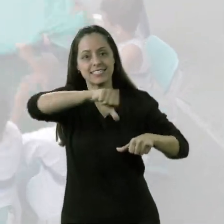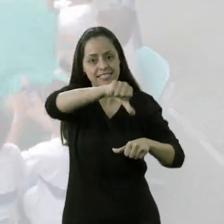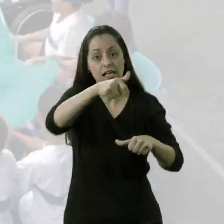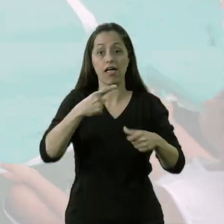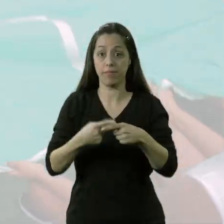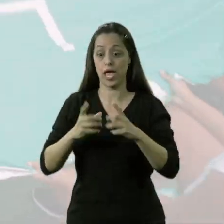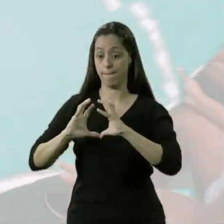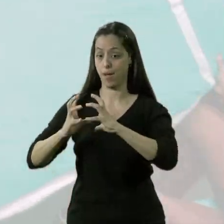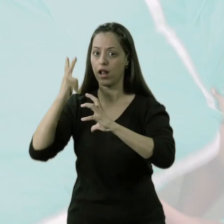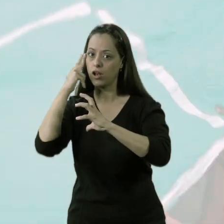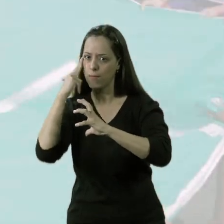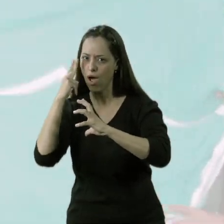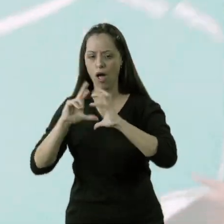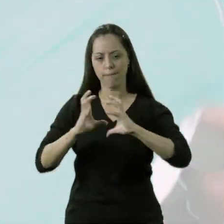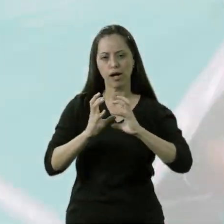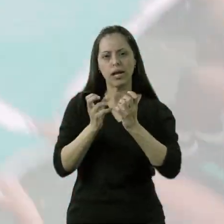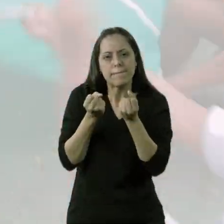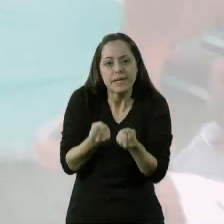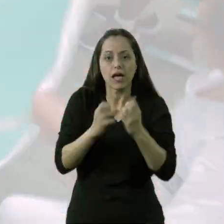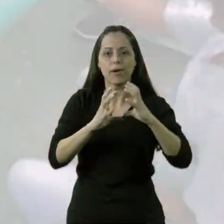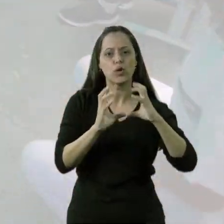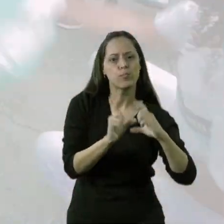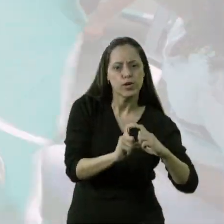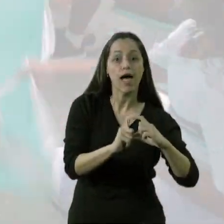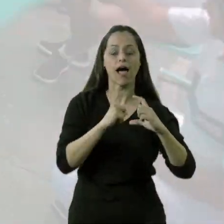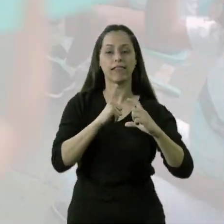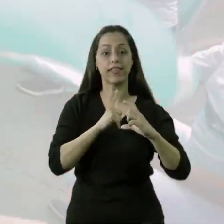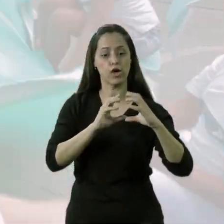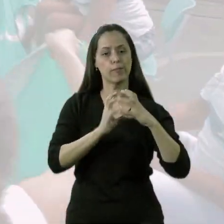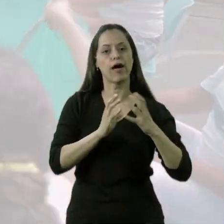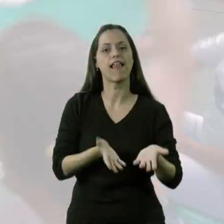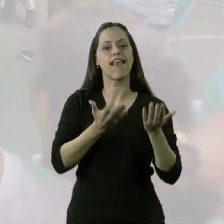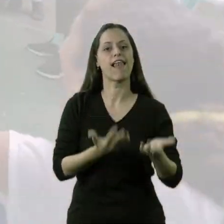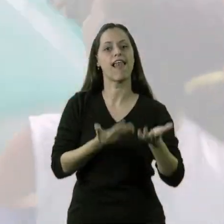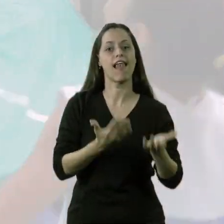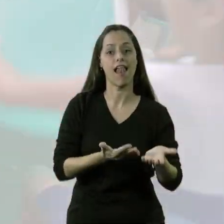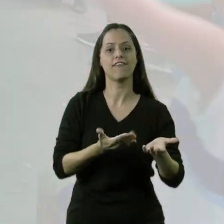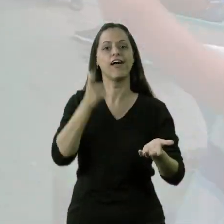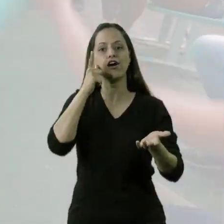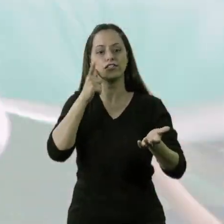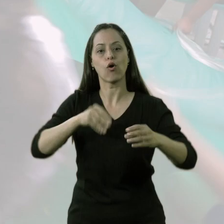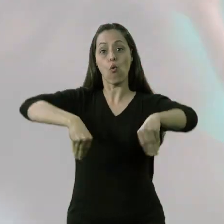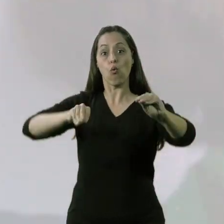com uma bola mais pesada, uma bola menor até chegarà bola leve, que dava mais flutuação.